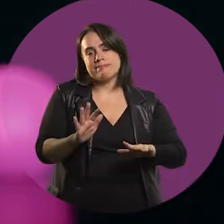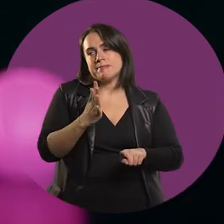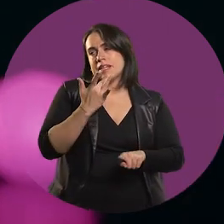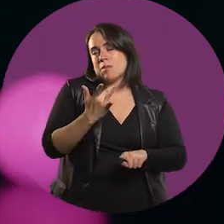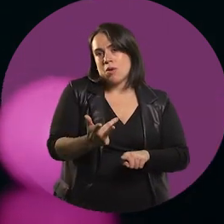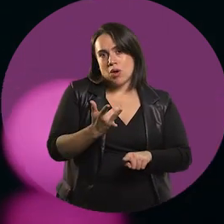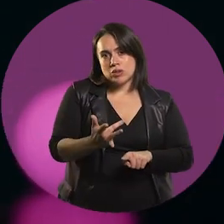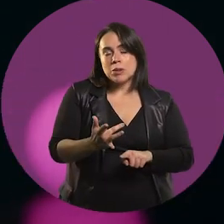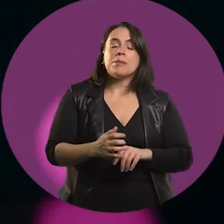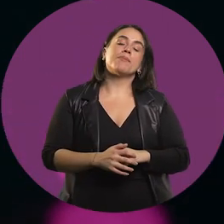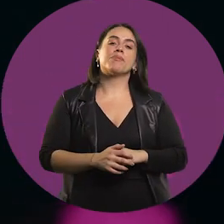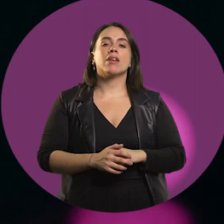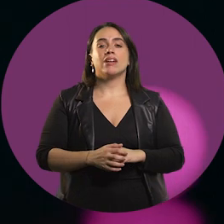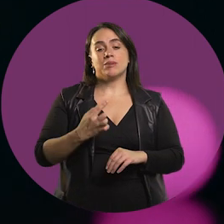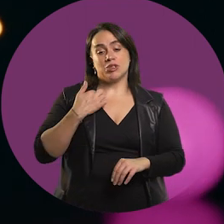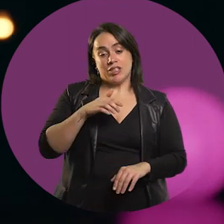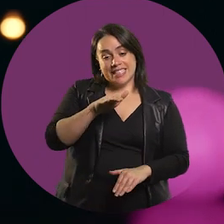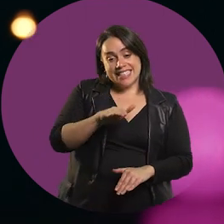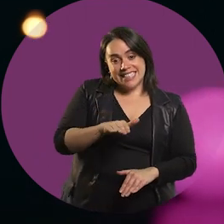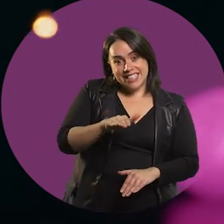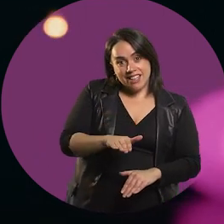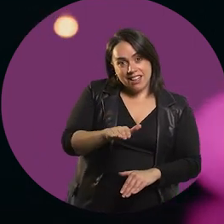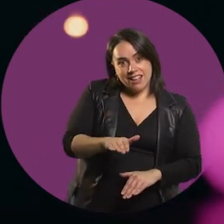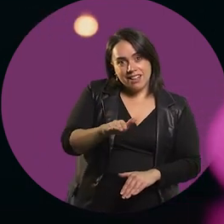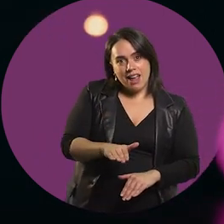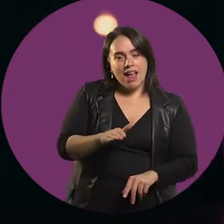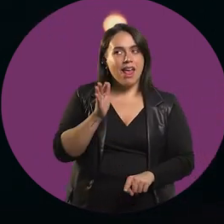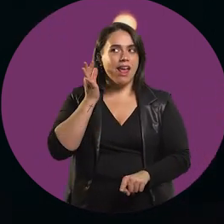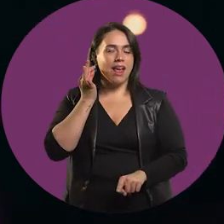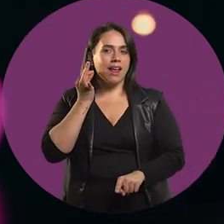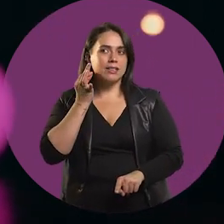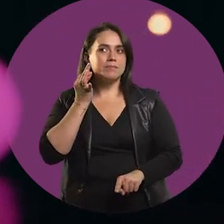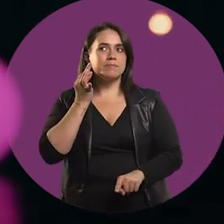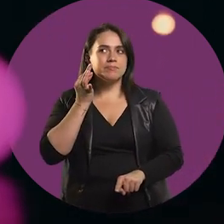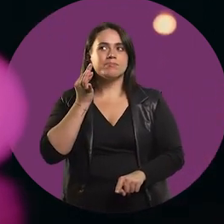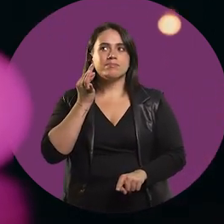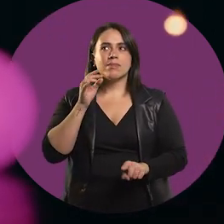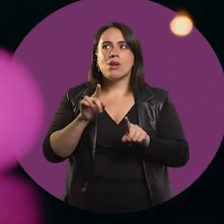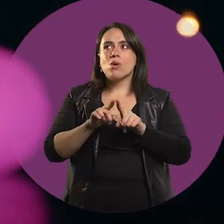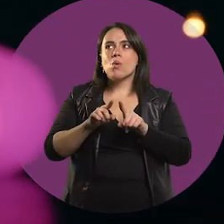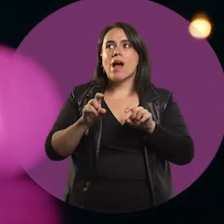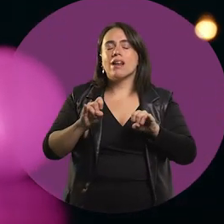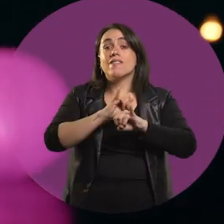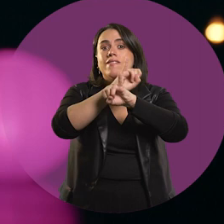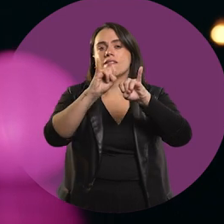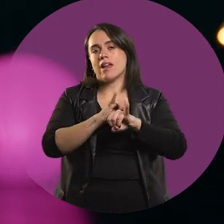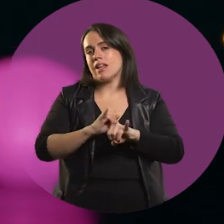De las épocas de mi corta vida, creo que la infancia fue de las más felices.